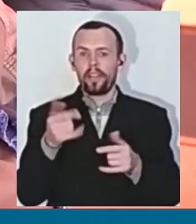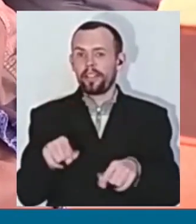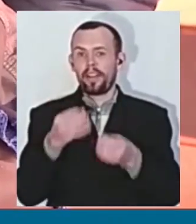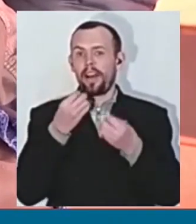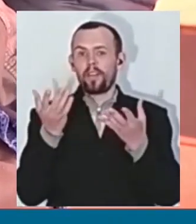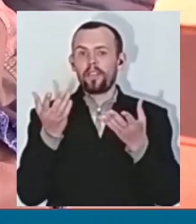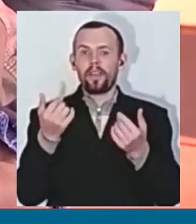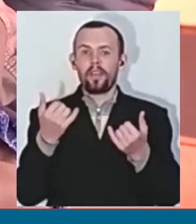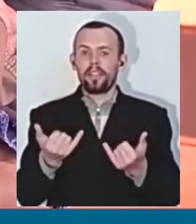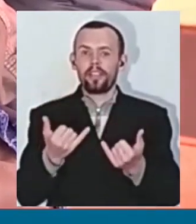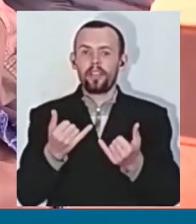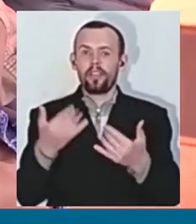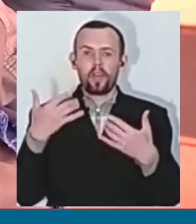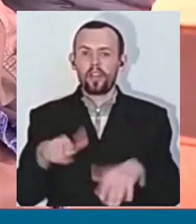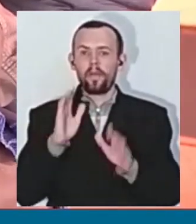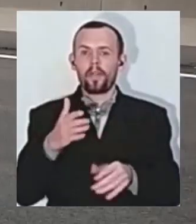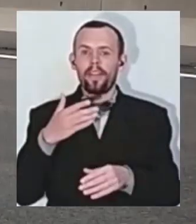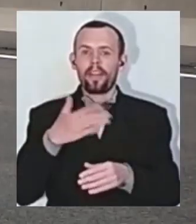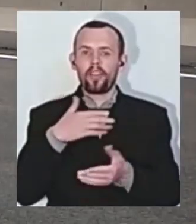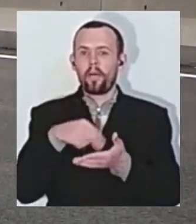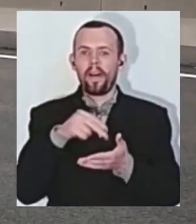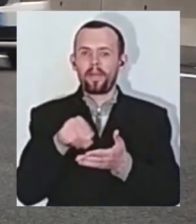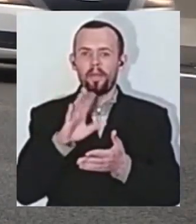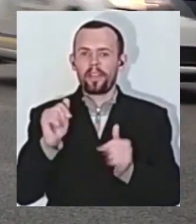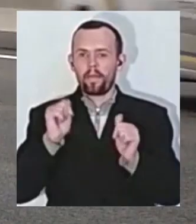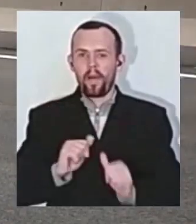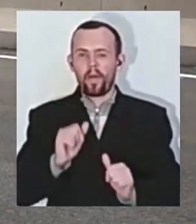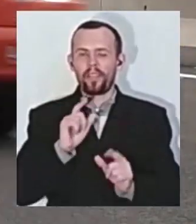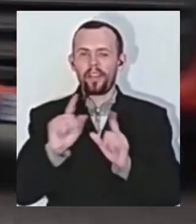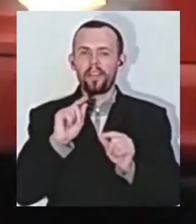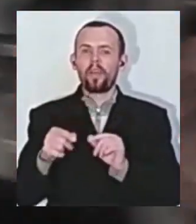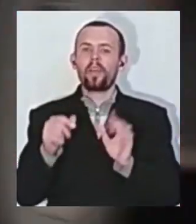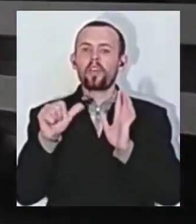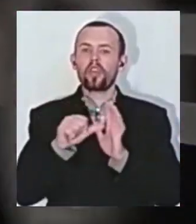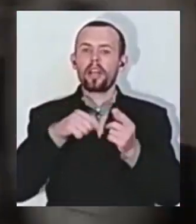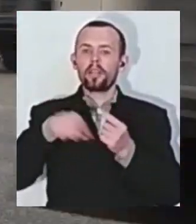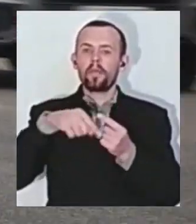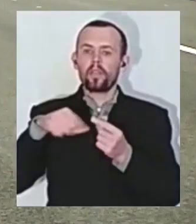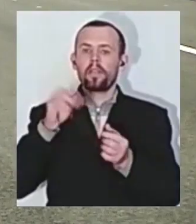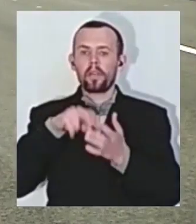Уже будуть наші покупці спокійно їхати. 6 смуг на мОсті планували зробити 12 років тому,